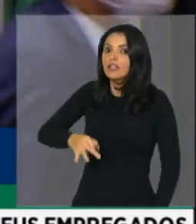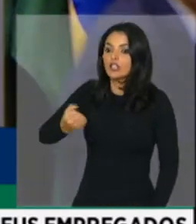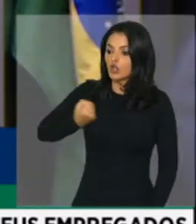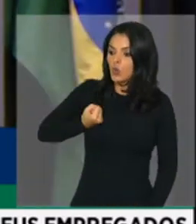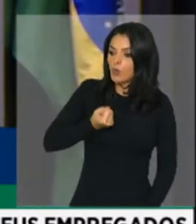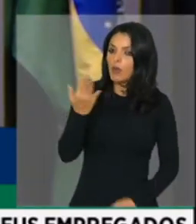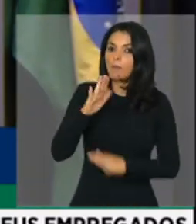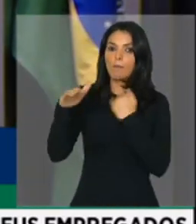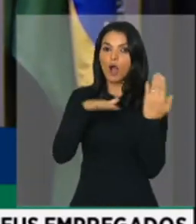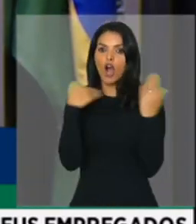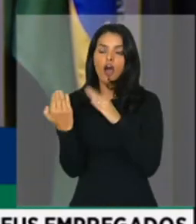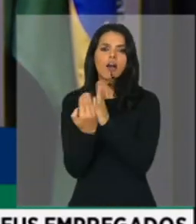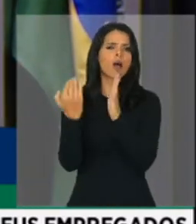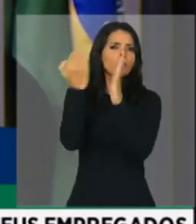CRESCENDO NESTE MÊS DE ABRIL. CONFORME DIZEM OS